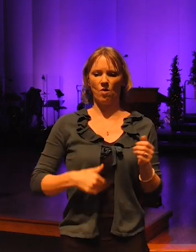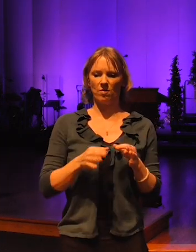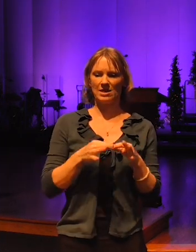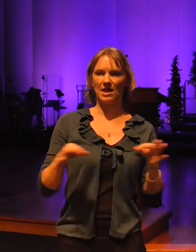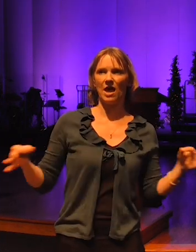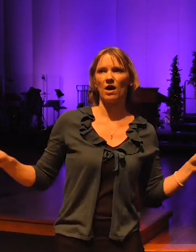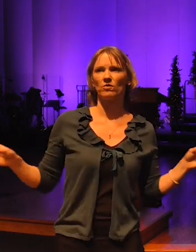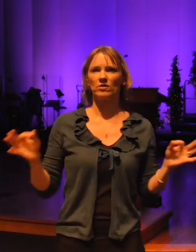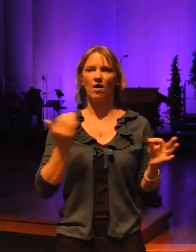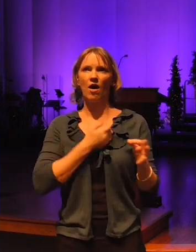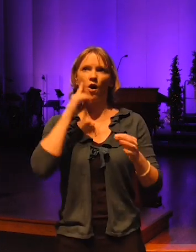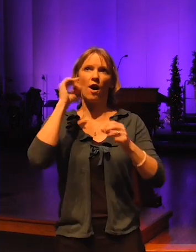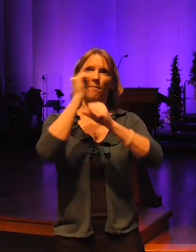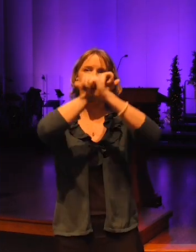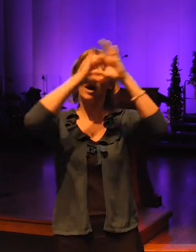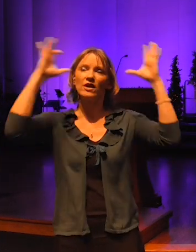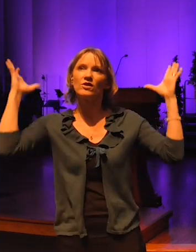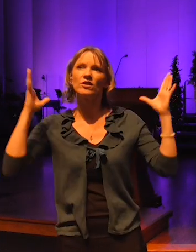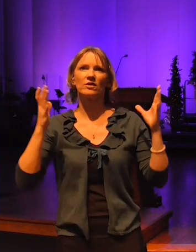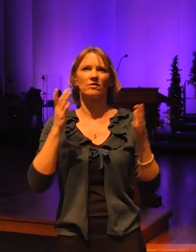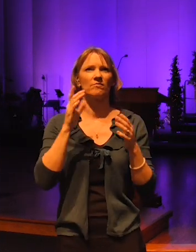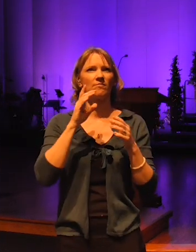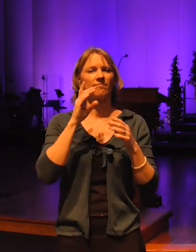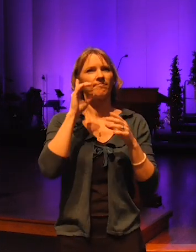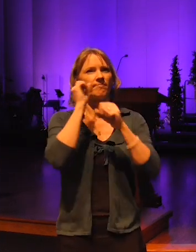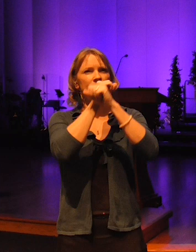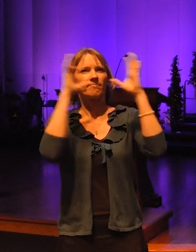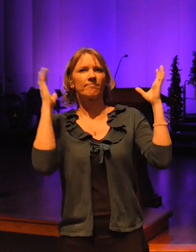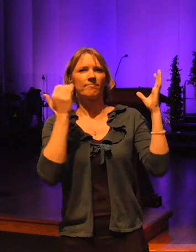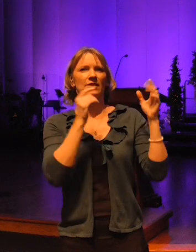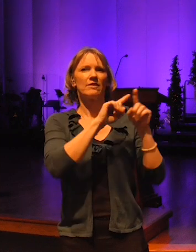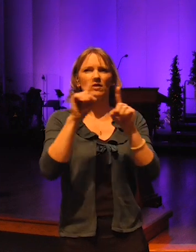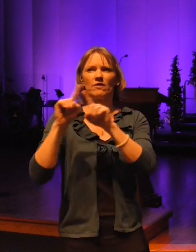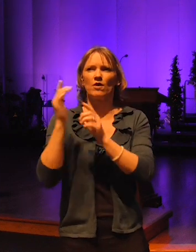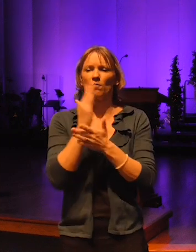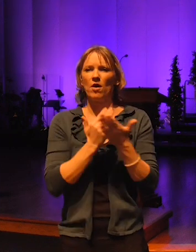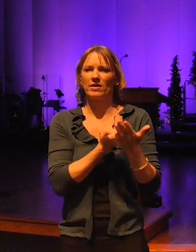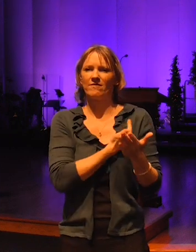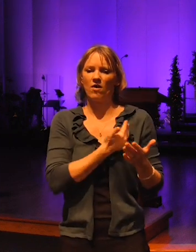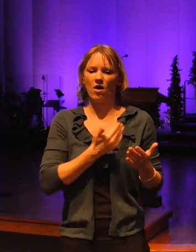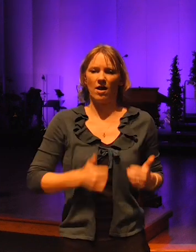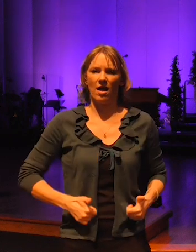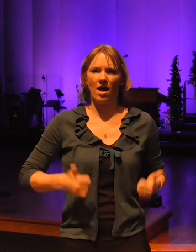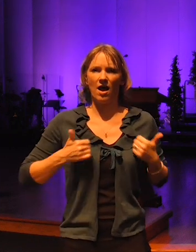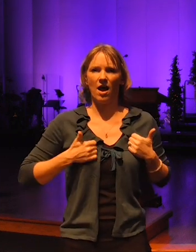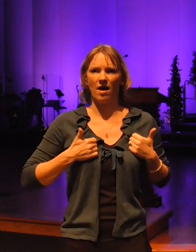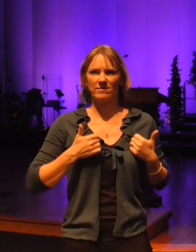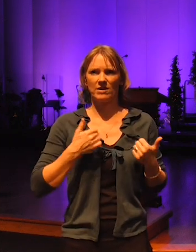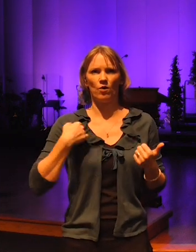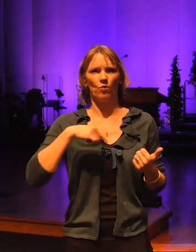aspectos y áreas de Nuestras Vidas donde buscamos nuestra canción para cantar donde buscamos la armonía de